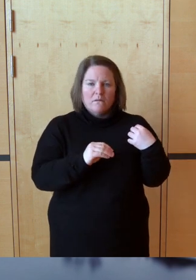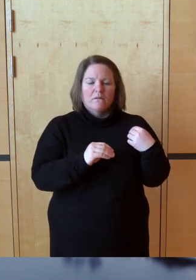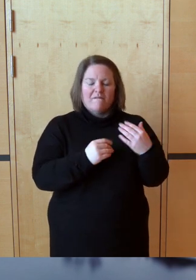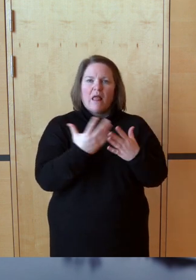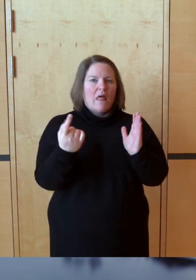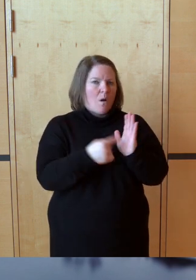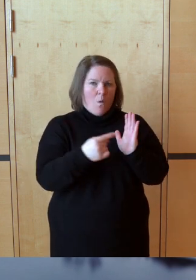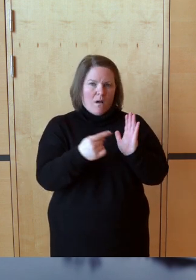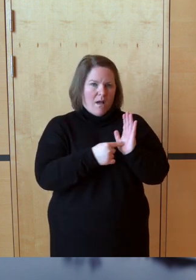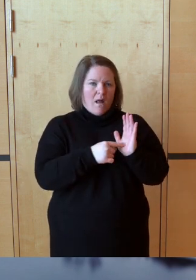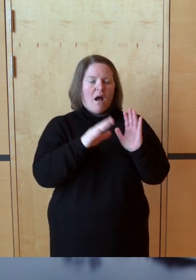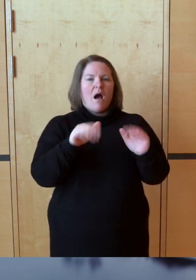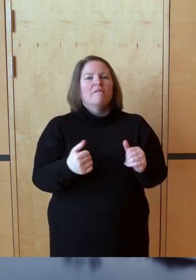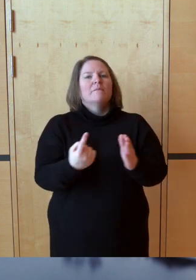Komma till tals och har synpunkter